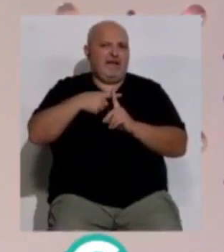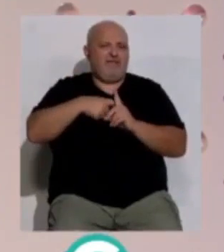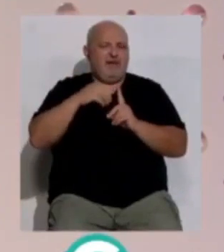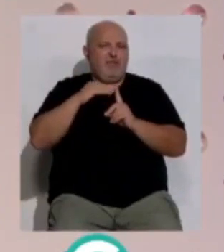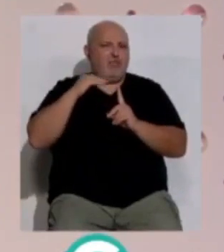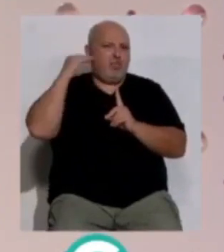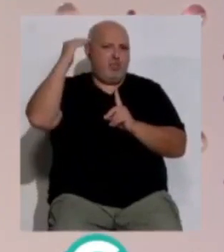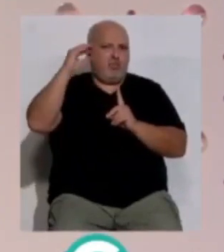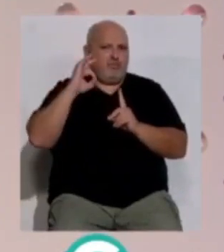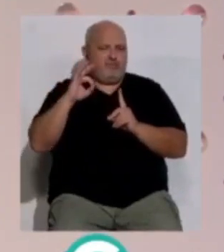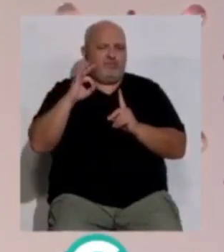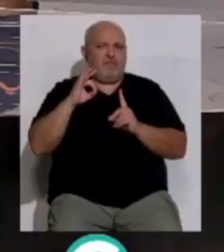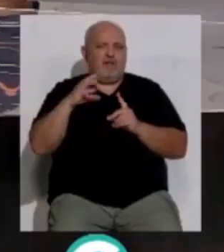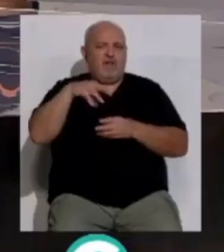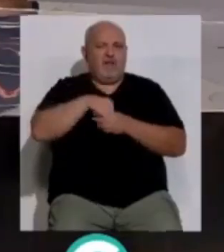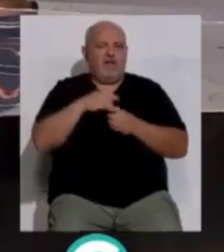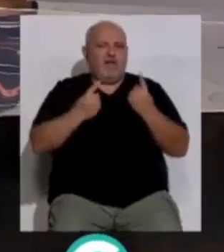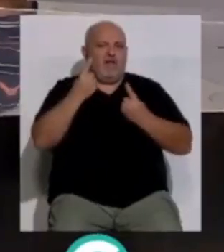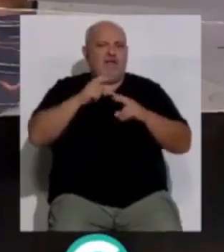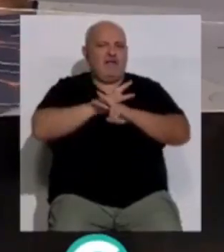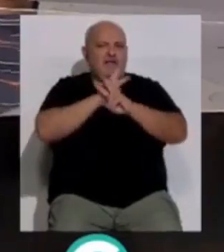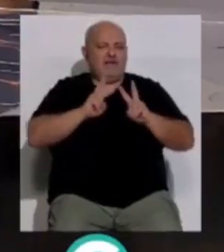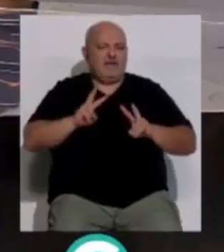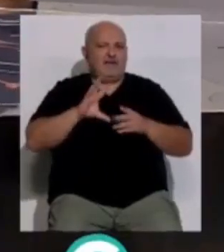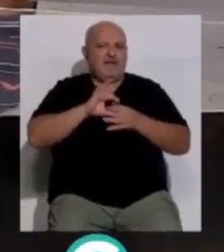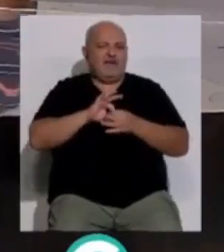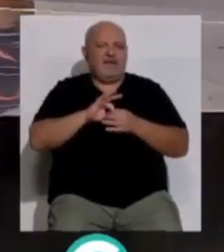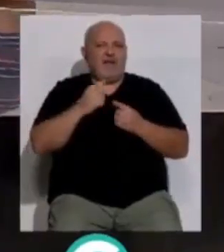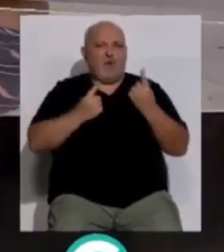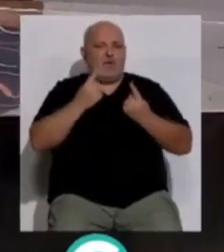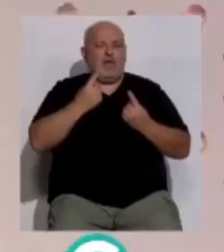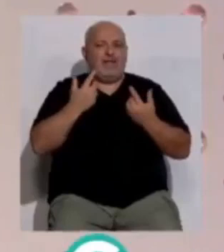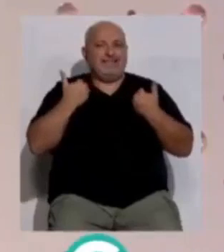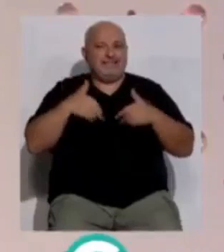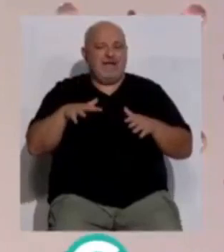alta competencia componentes internacionales componentes locales pero ya desde la edición